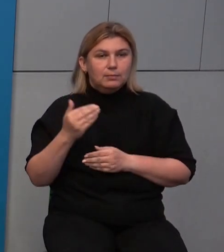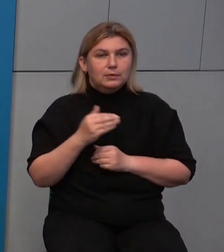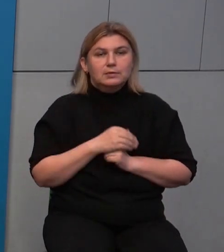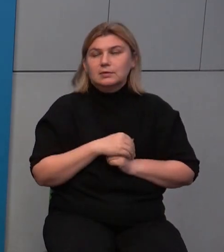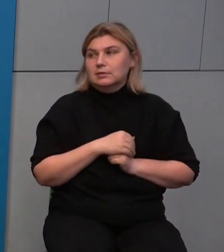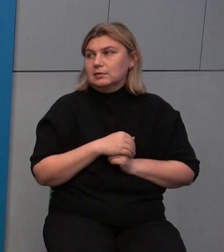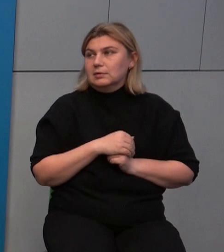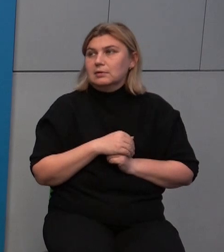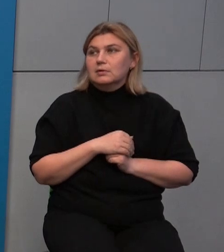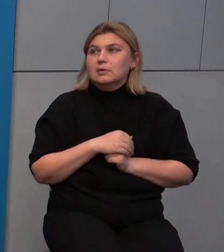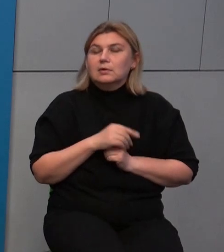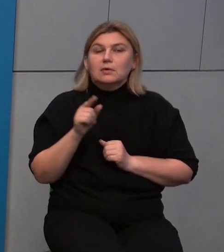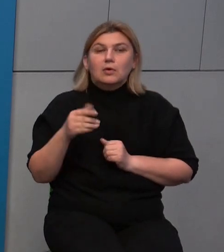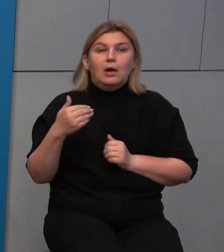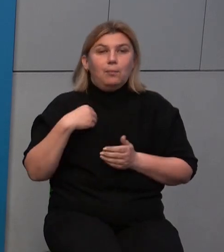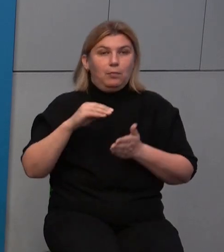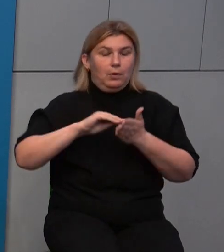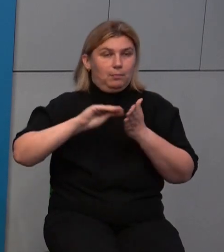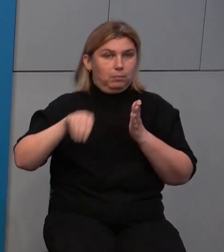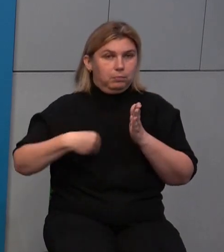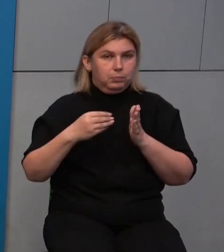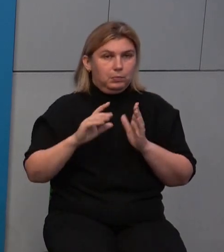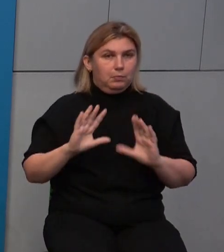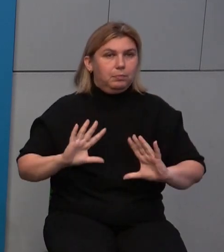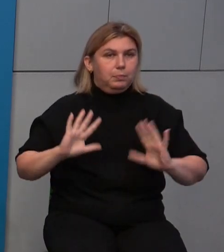że on podpisał jakieś protesty.